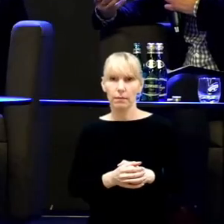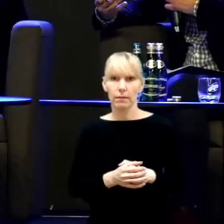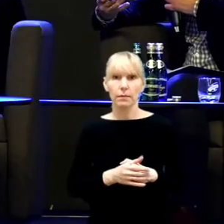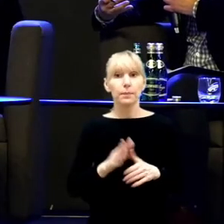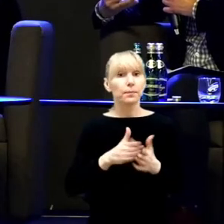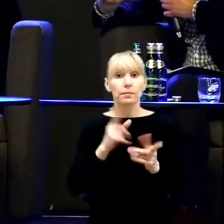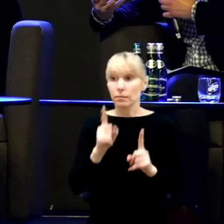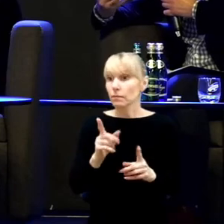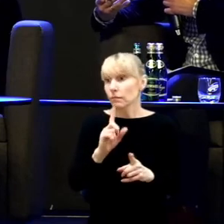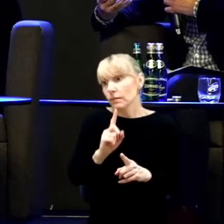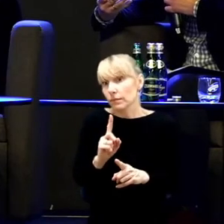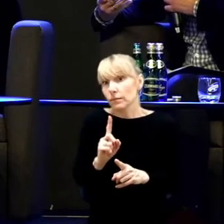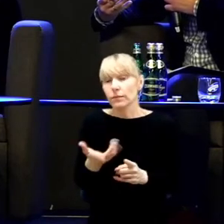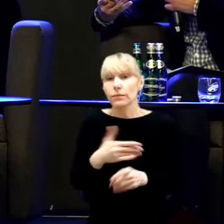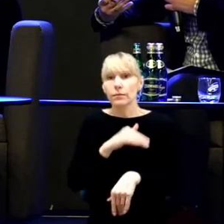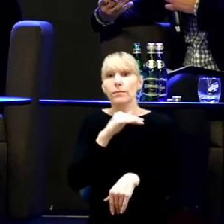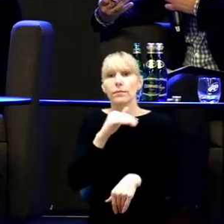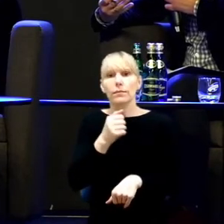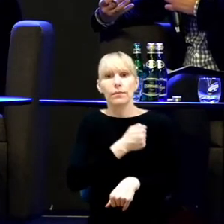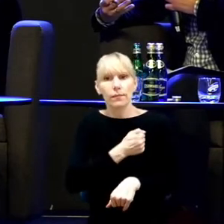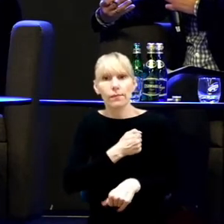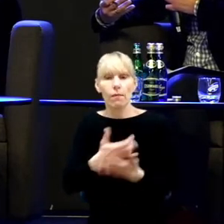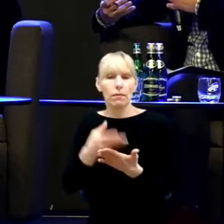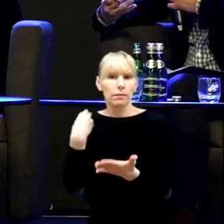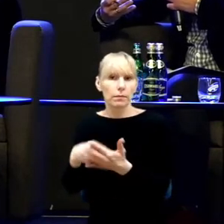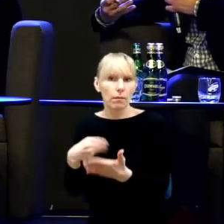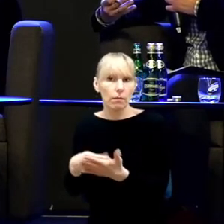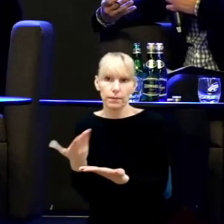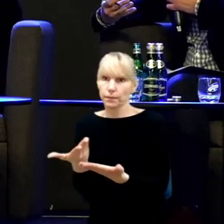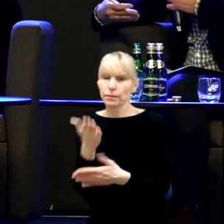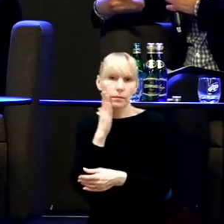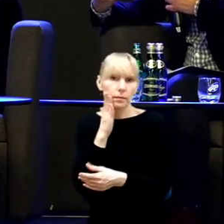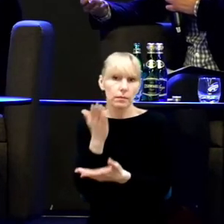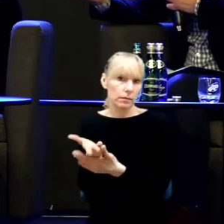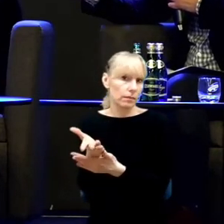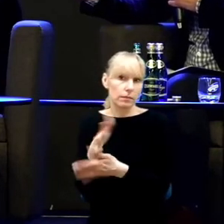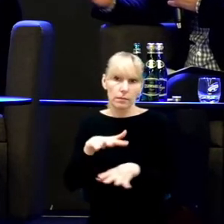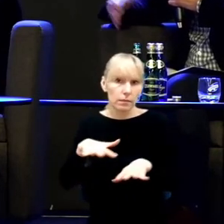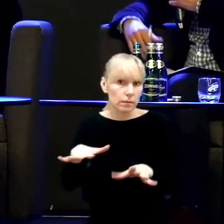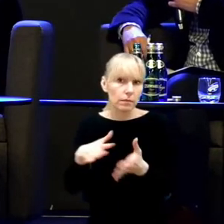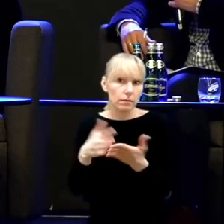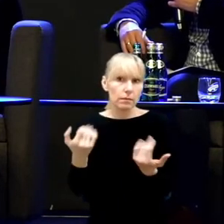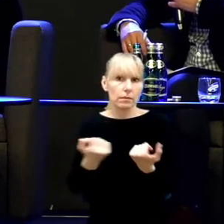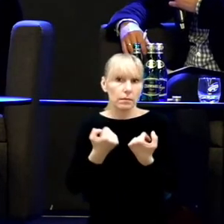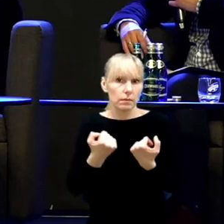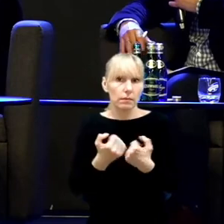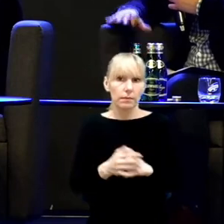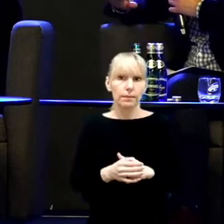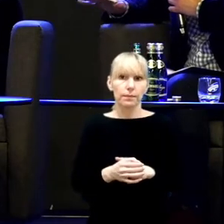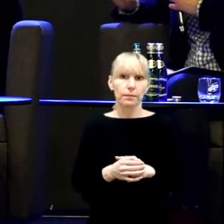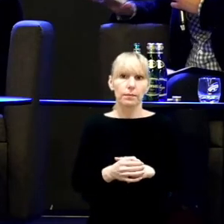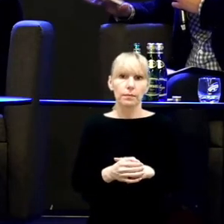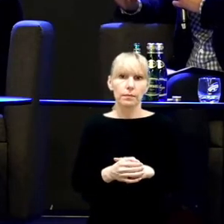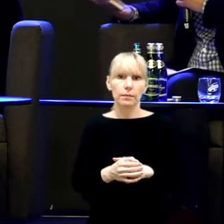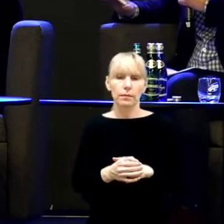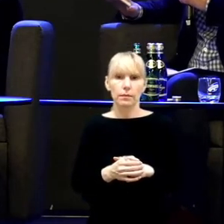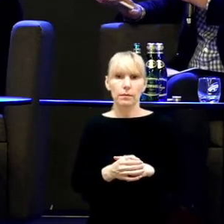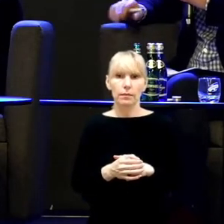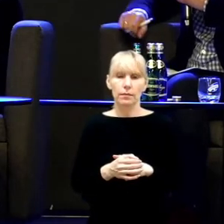zakupu mieszkań są no niebotyczne i są wywindowane, To to jakby pełna zgoda, Tak? Ale to jest jednak specyficzna sytuacja.